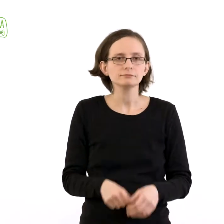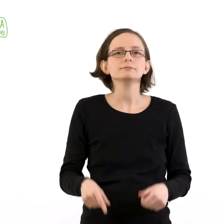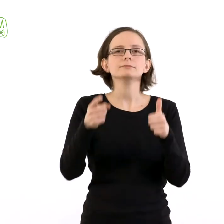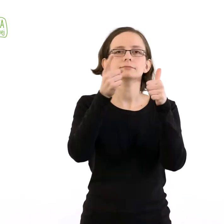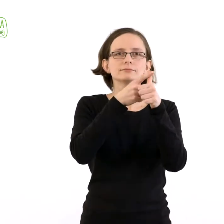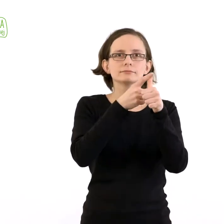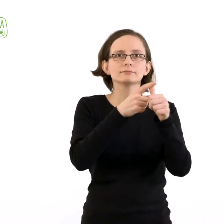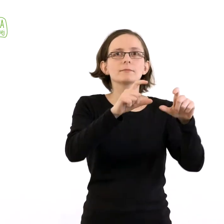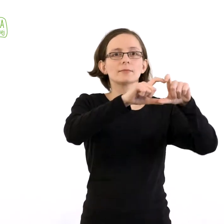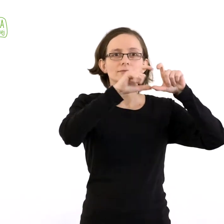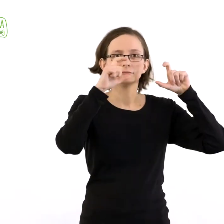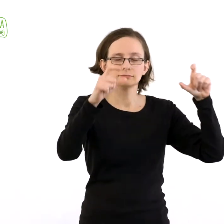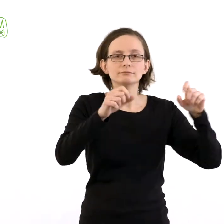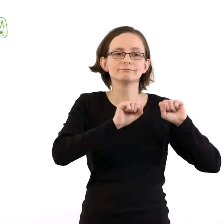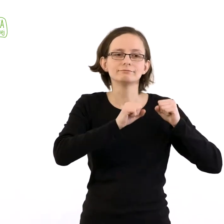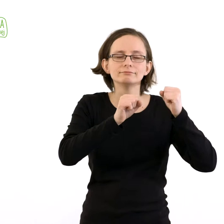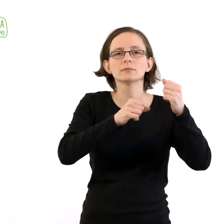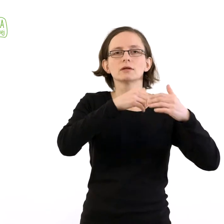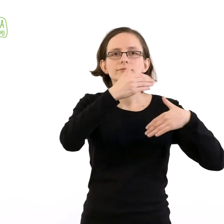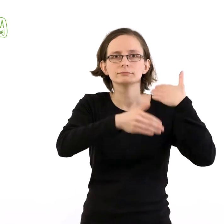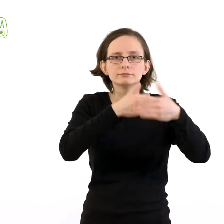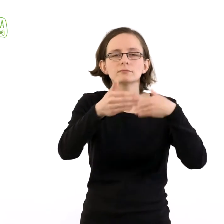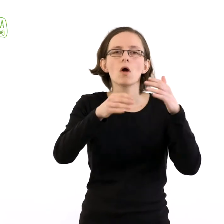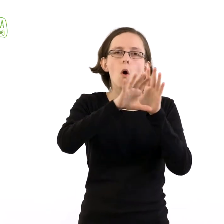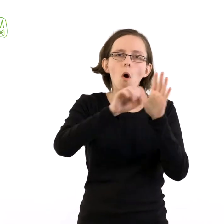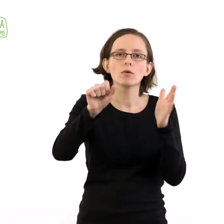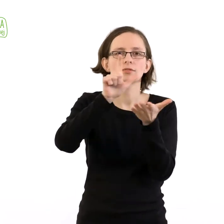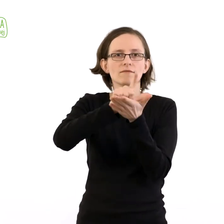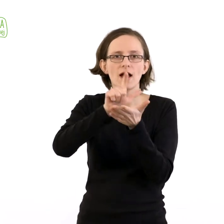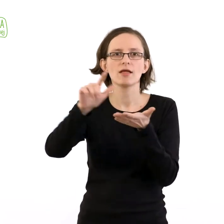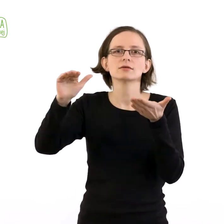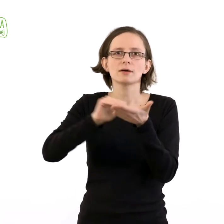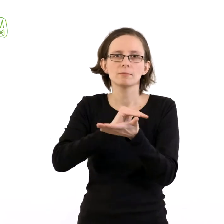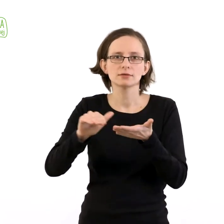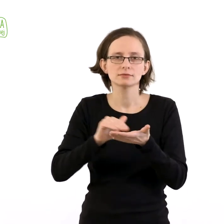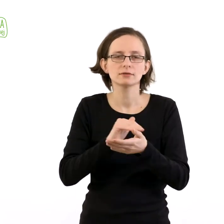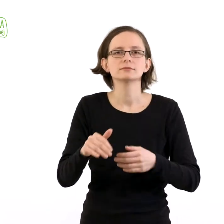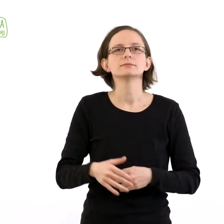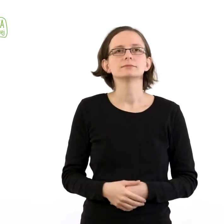prowadzi działalność przez okres co najmniej 12 miesięcy;